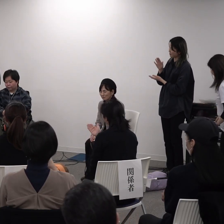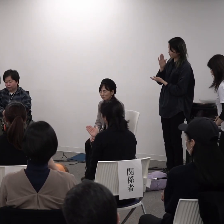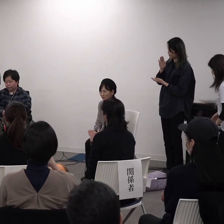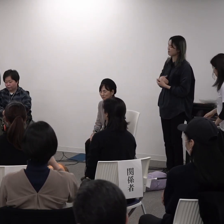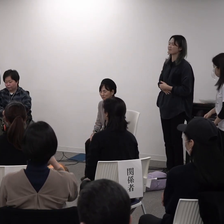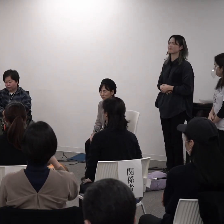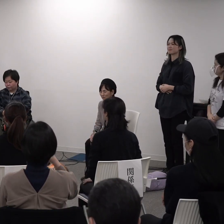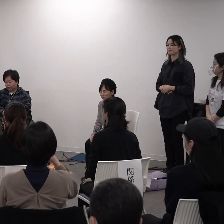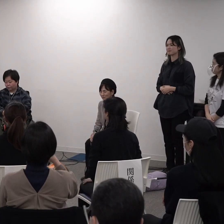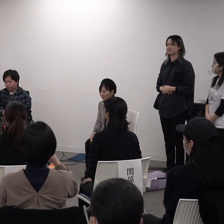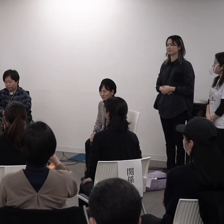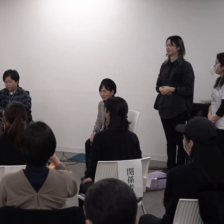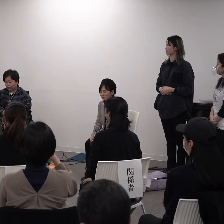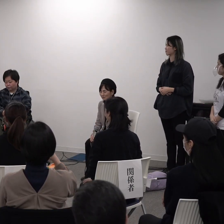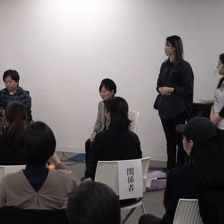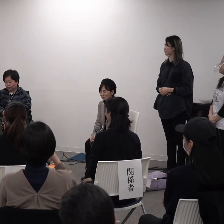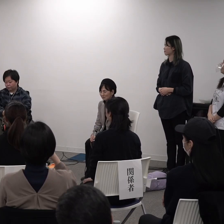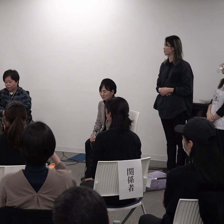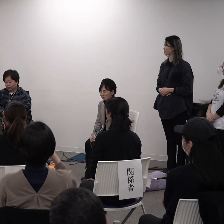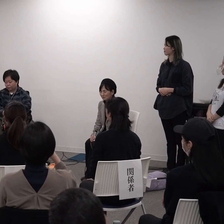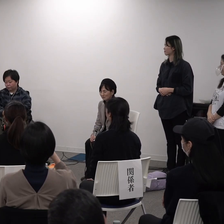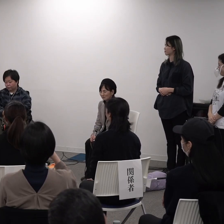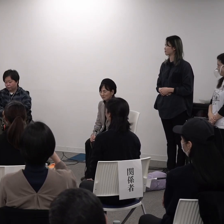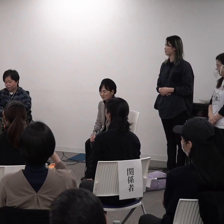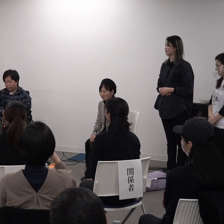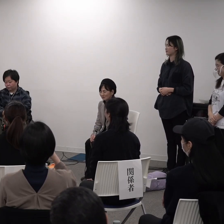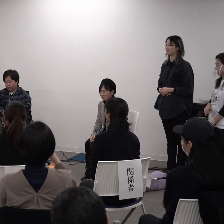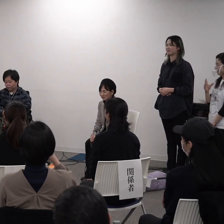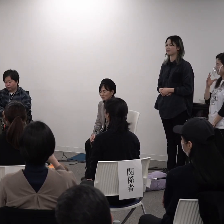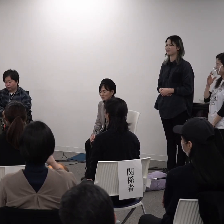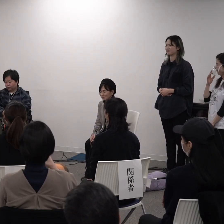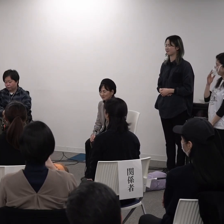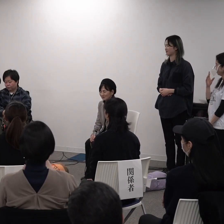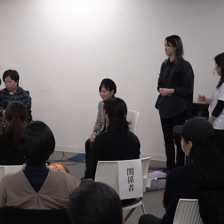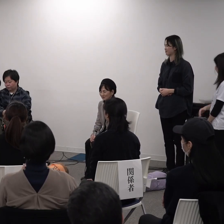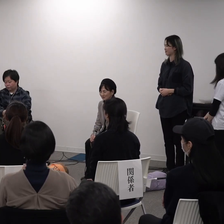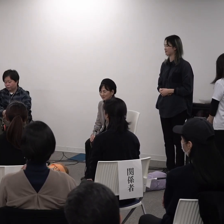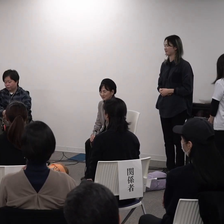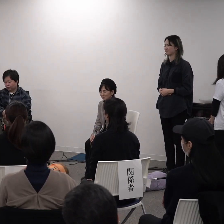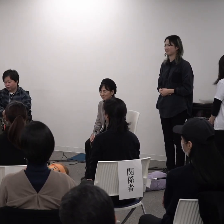松本）そろそろ僕の出番かなということで目覚めてて起き上がりましたが